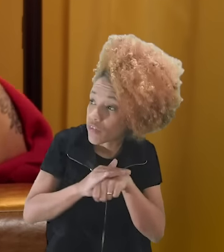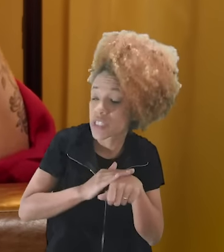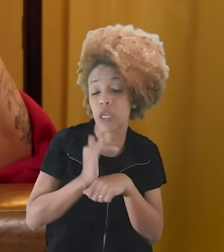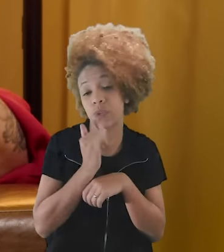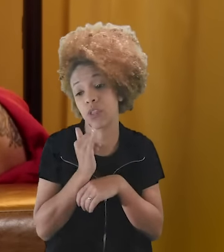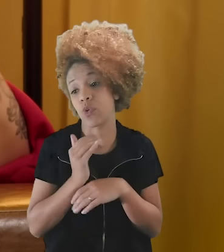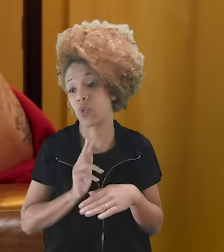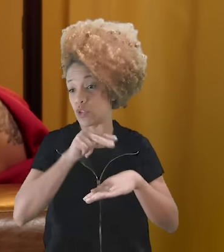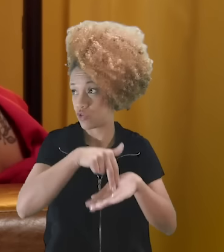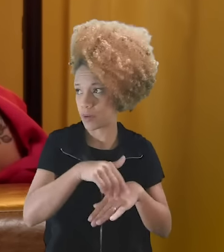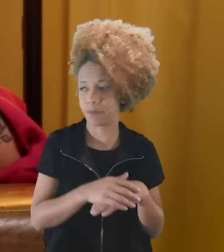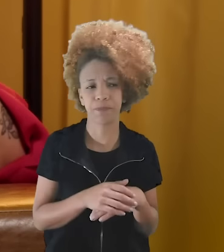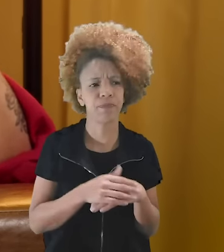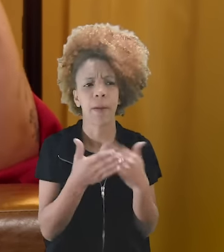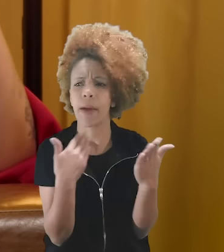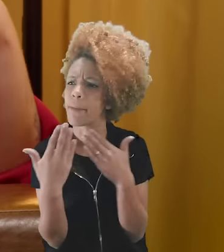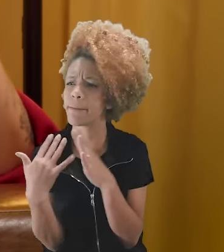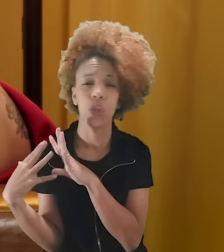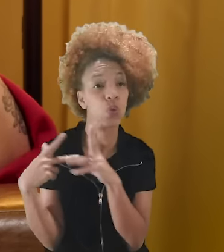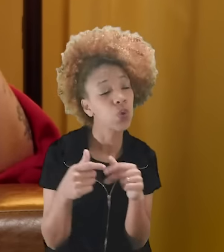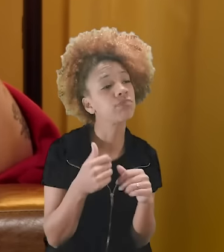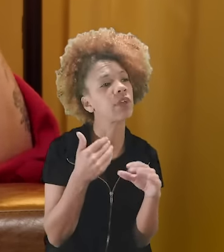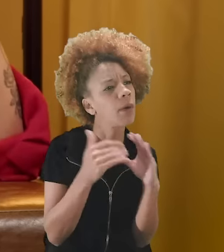muitos narradores quando eu entrei eu falava com todos os narradores mandava mensagem ah tô